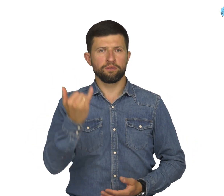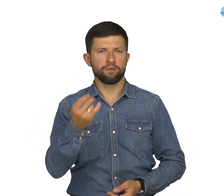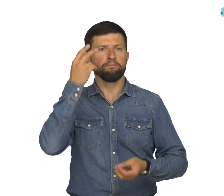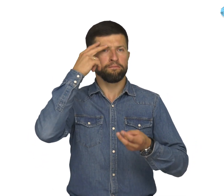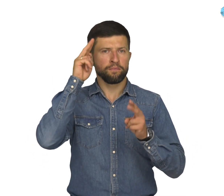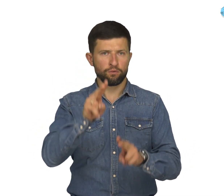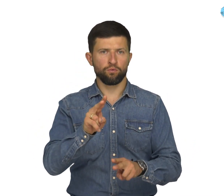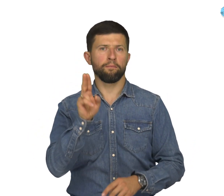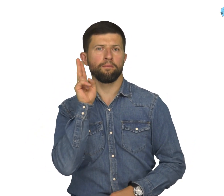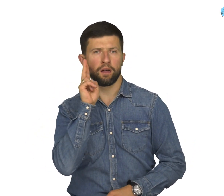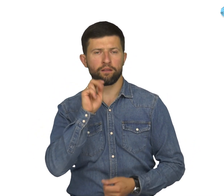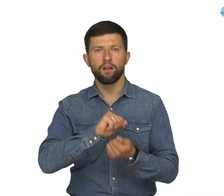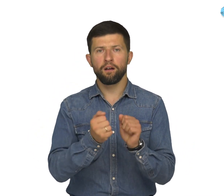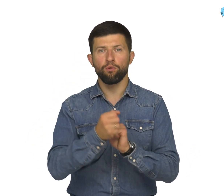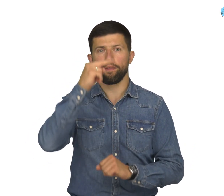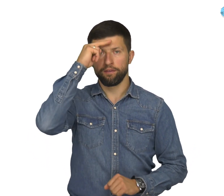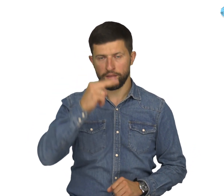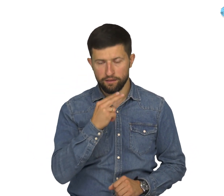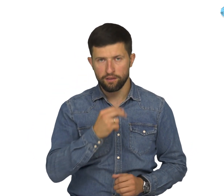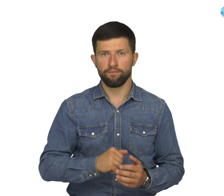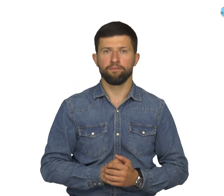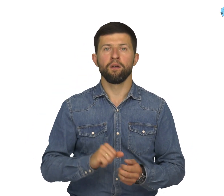przysługuje matce lub ojcu dziecka,